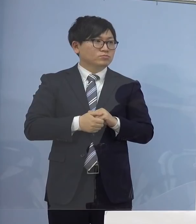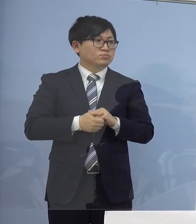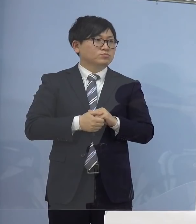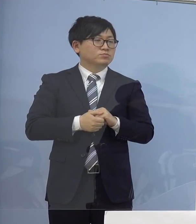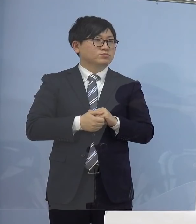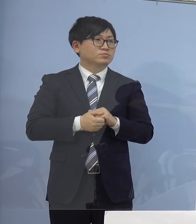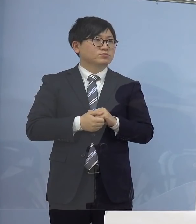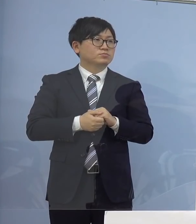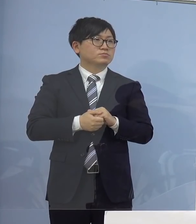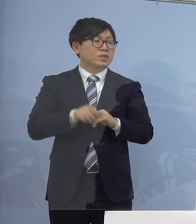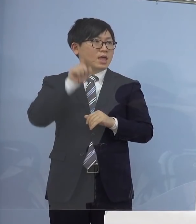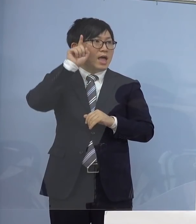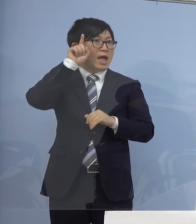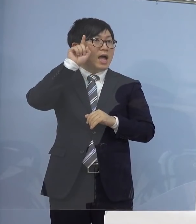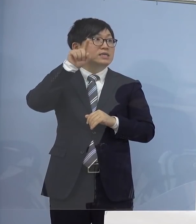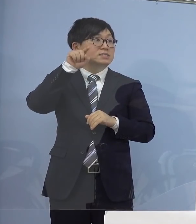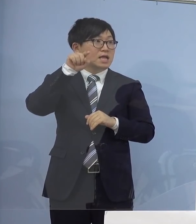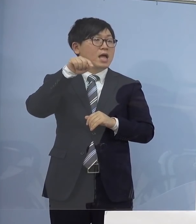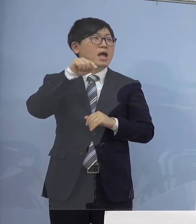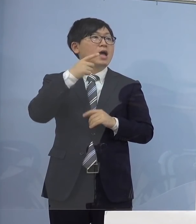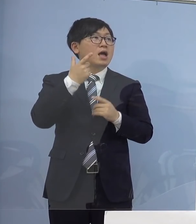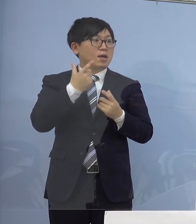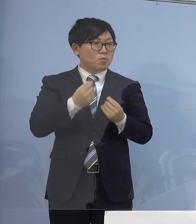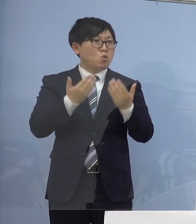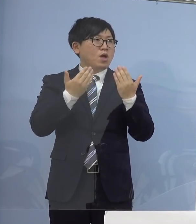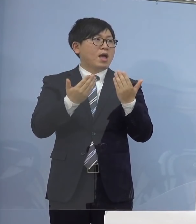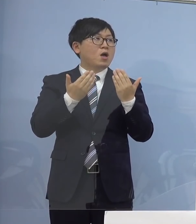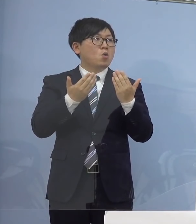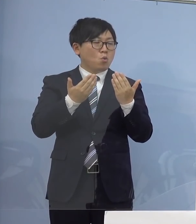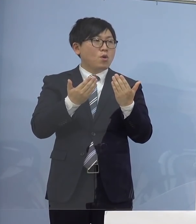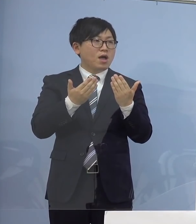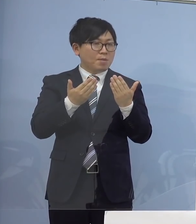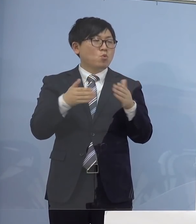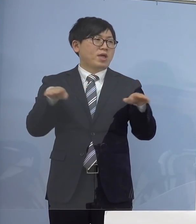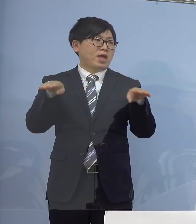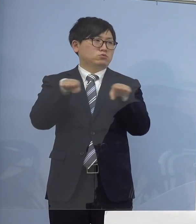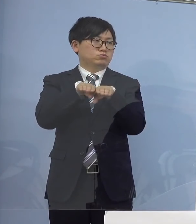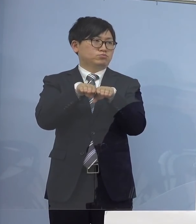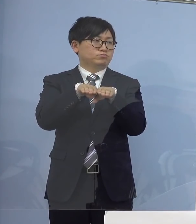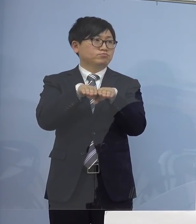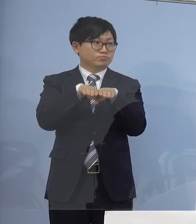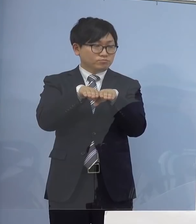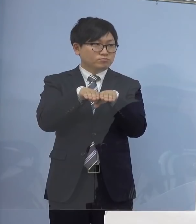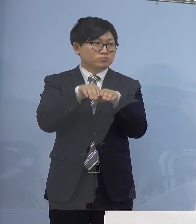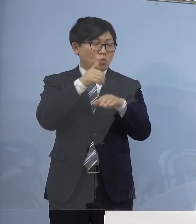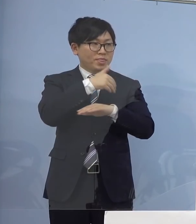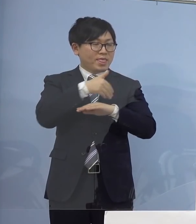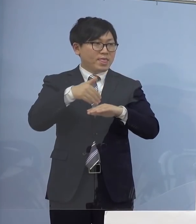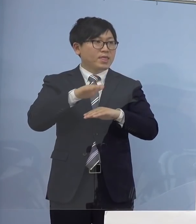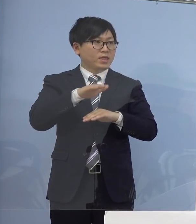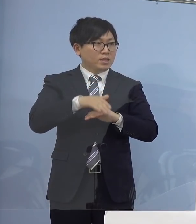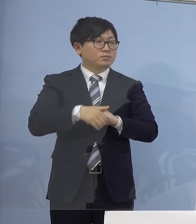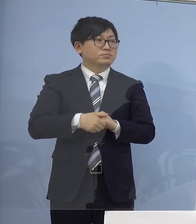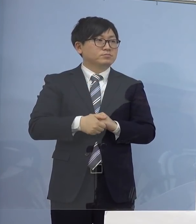明日については臨時休校の予定となっております